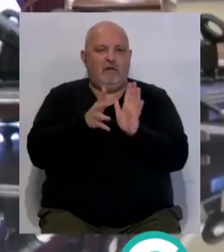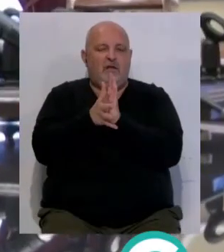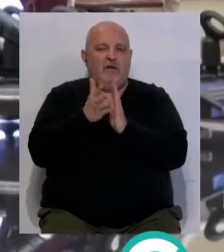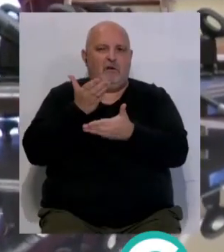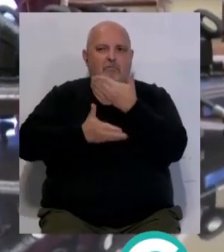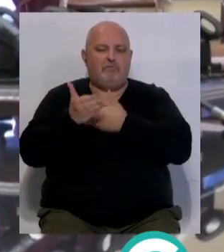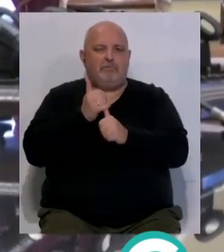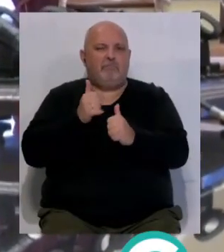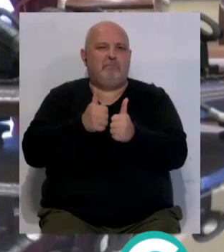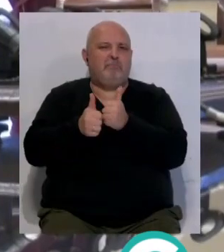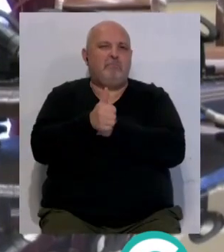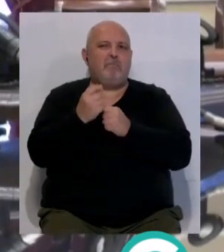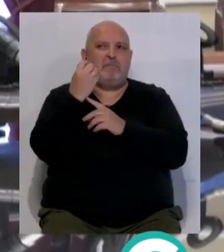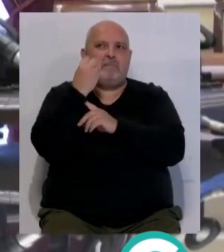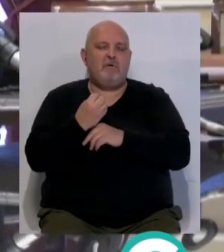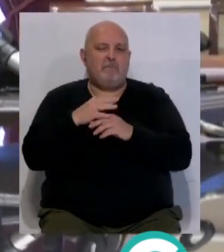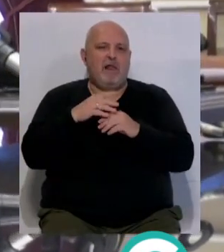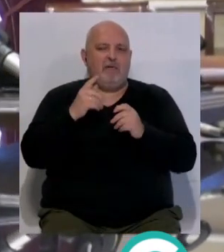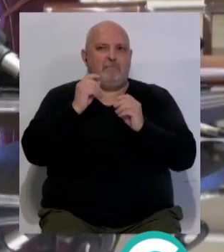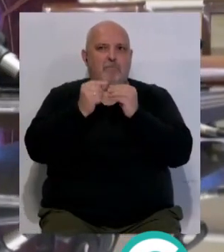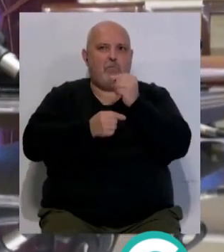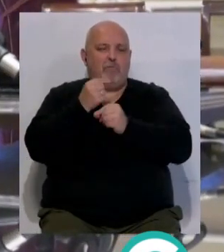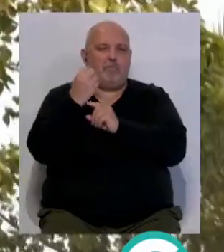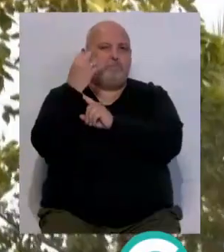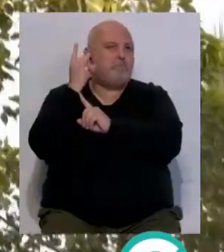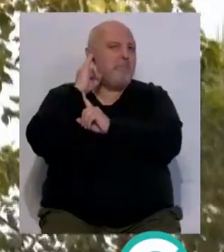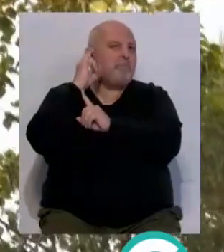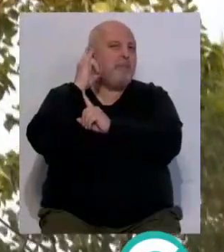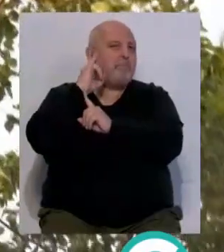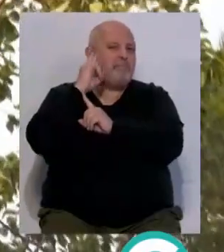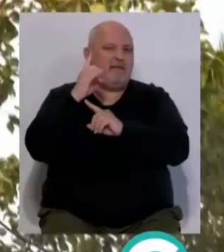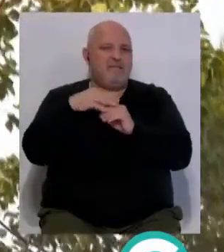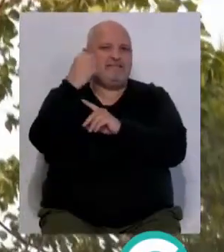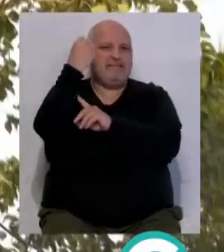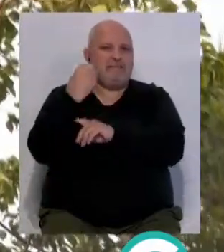priorizando los más necesarios para ir instalando los nuevos dispositivos acústicos que funcionan